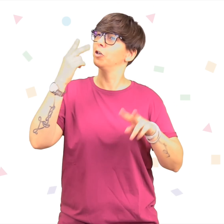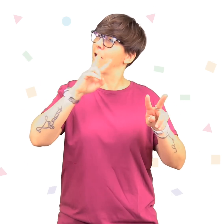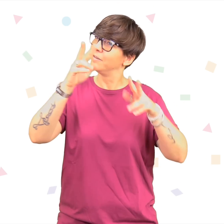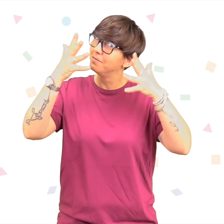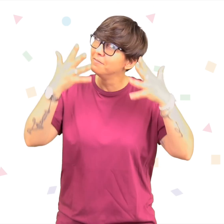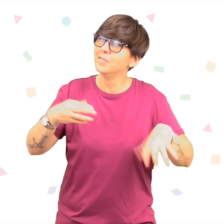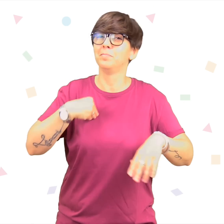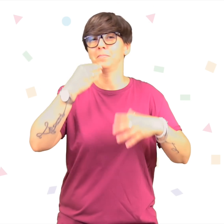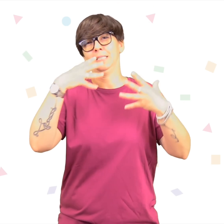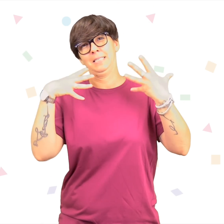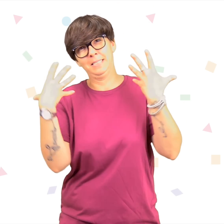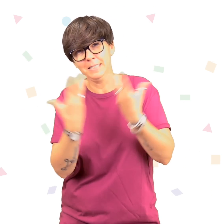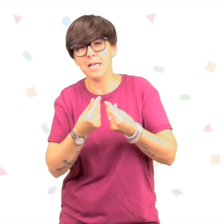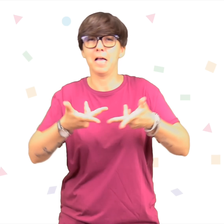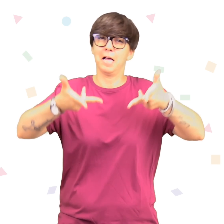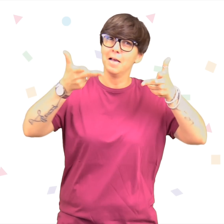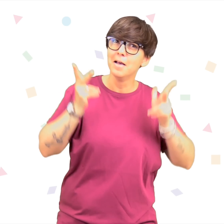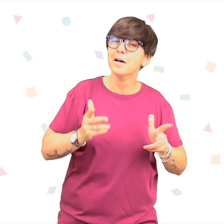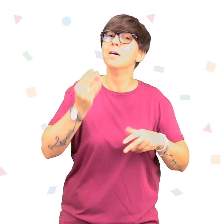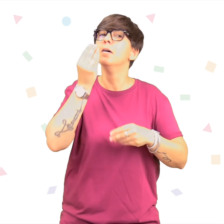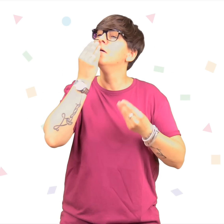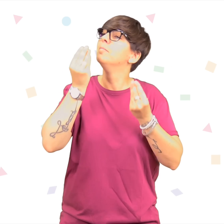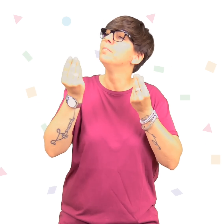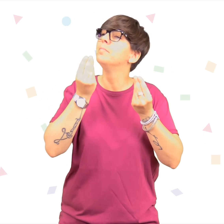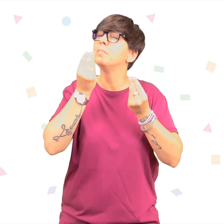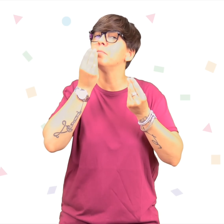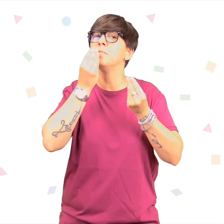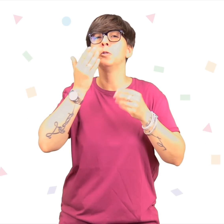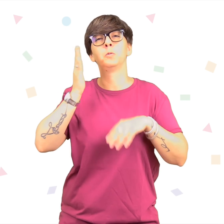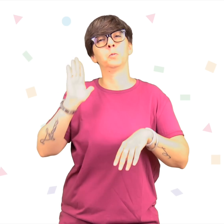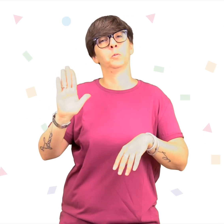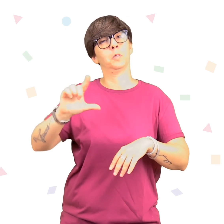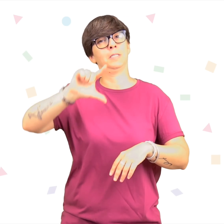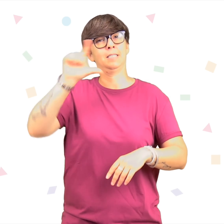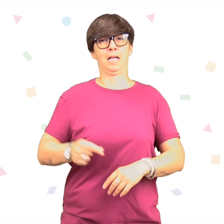Finite le attività faremo un pranzo dove potremo assaporare i veri sapori del Salento.